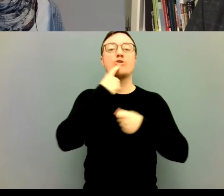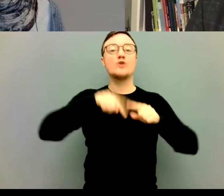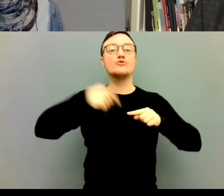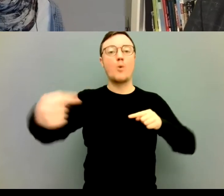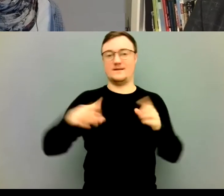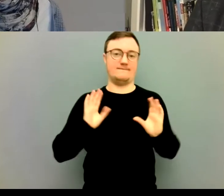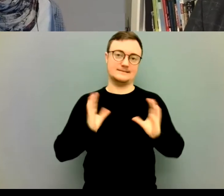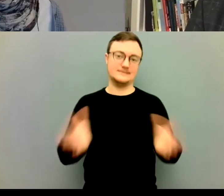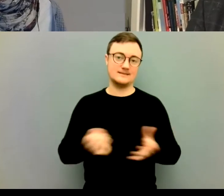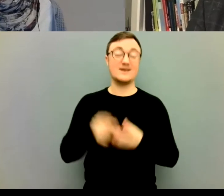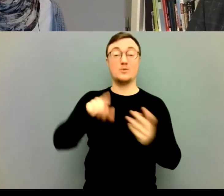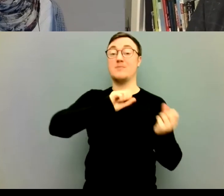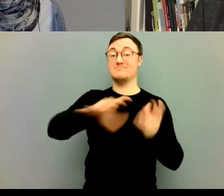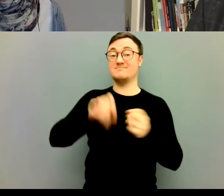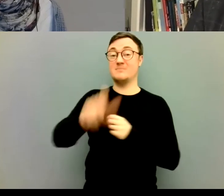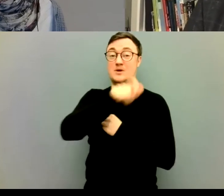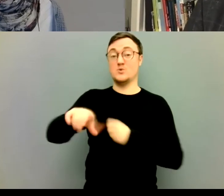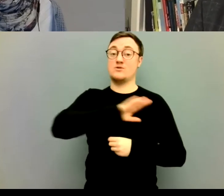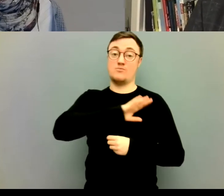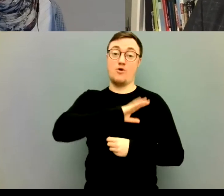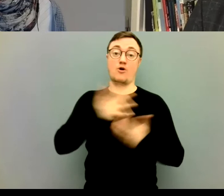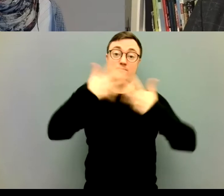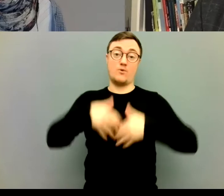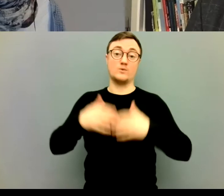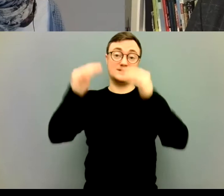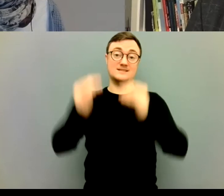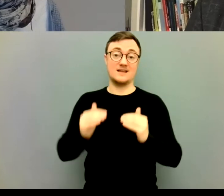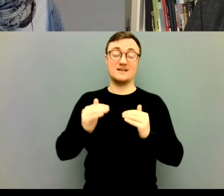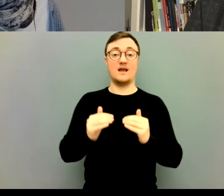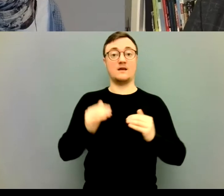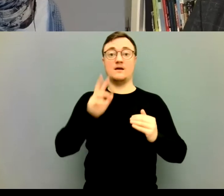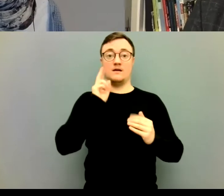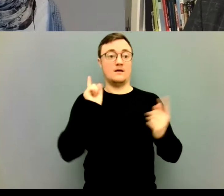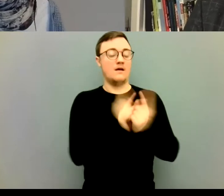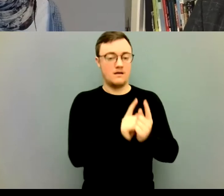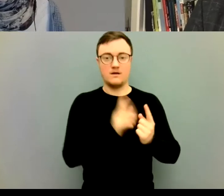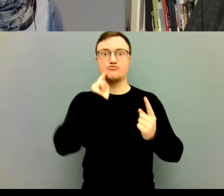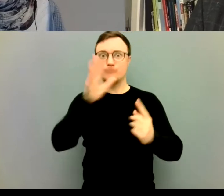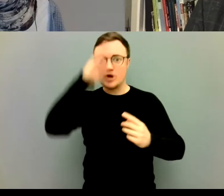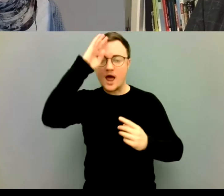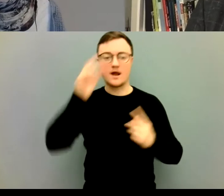vilket jag tror framförallt har drabbat personer med funktionsnedsättning.